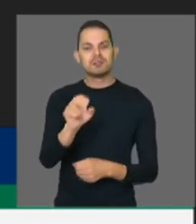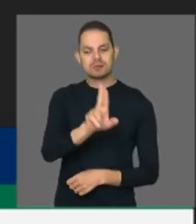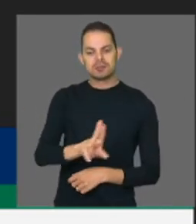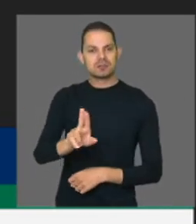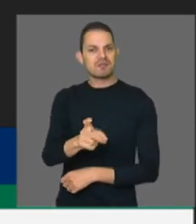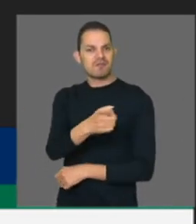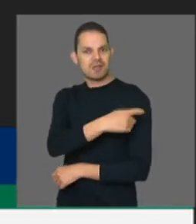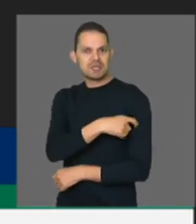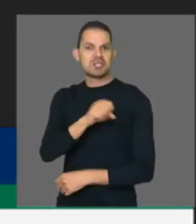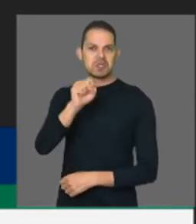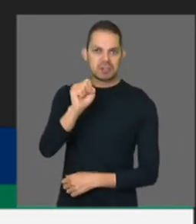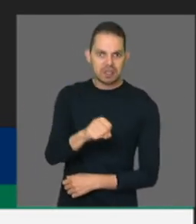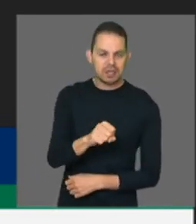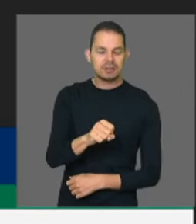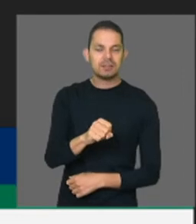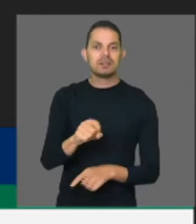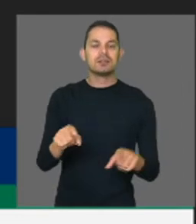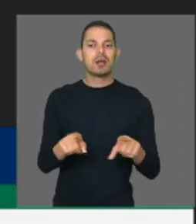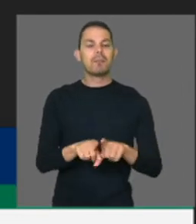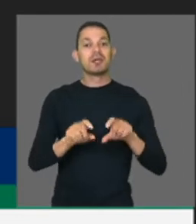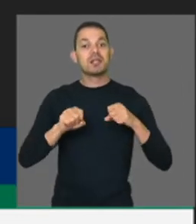DEFENSORES DO USO DA VACINA, SOMOS DEFENSORES DE QUE A POPULAÇÃO TENHA MELHOR ACESSO POSSÍVEL AO TRATAMENTO